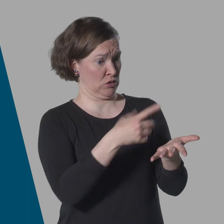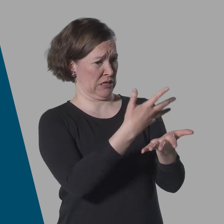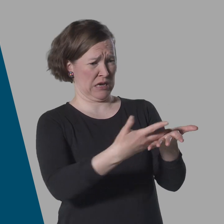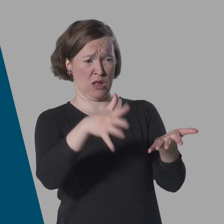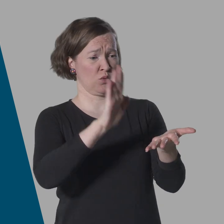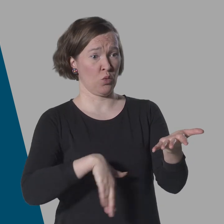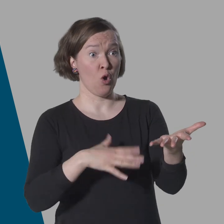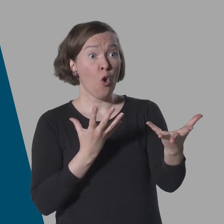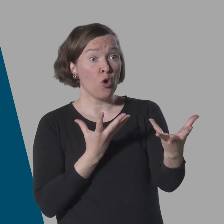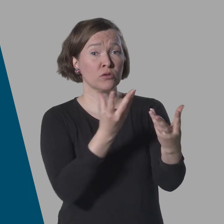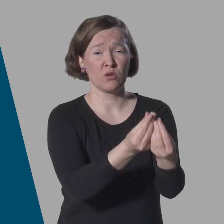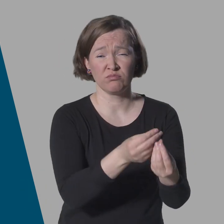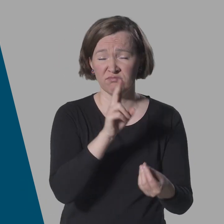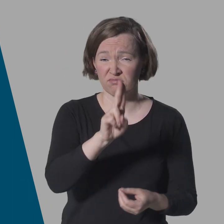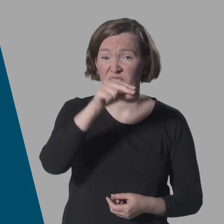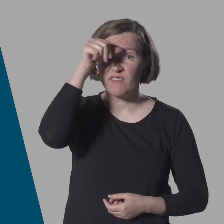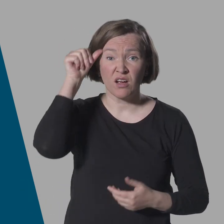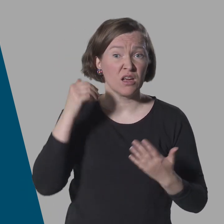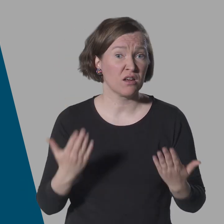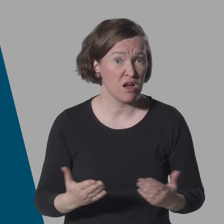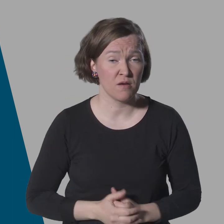osallisuus toteutuu heikosti.